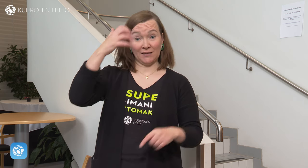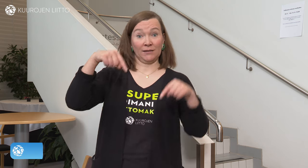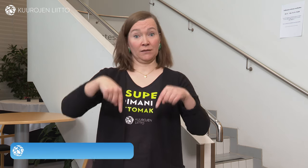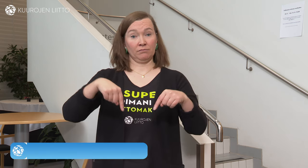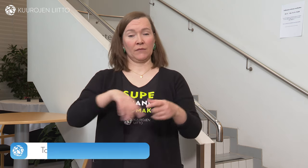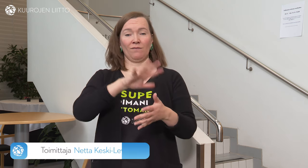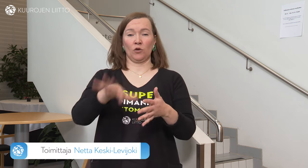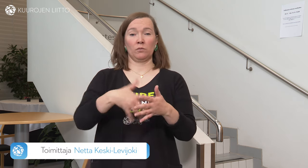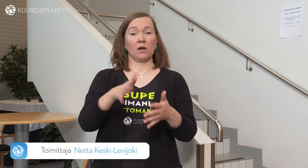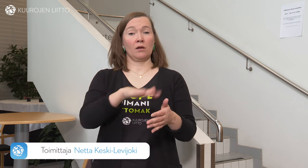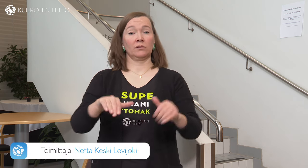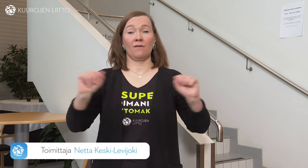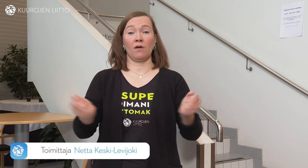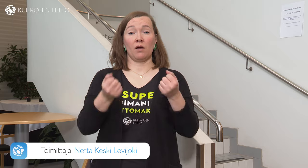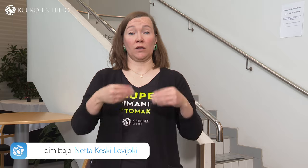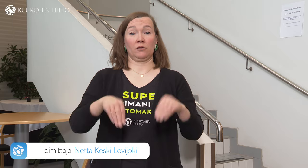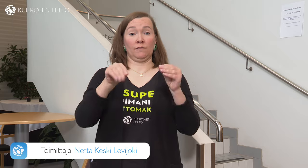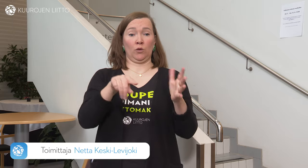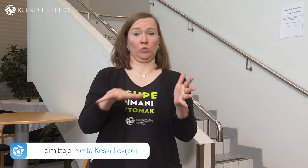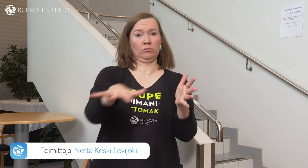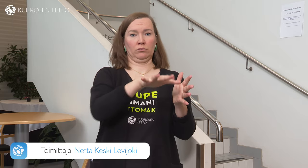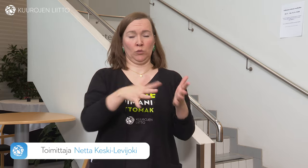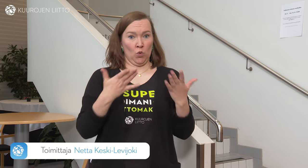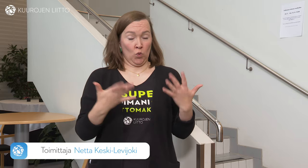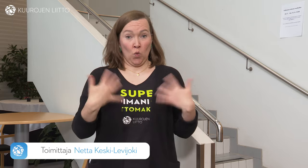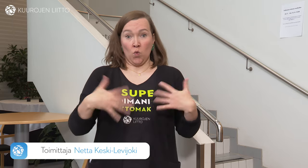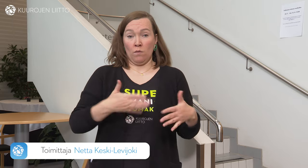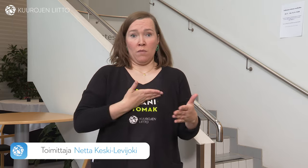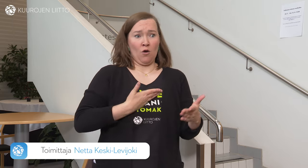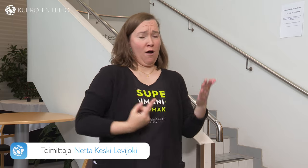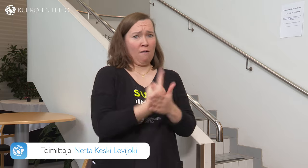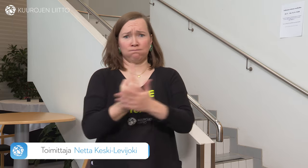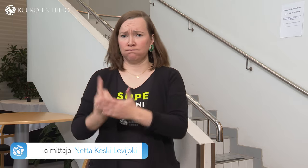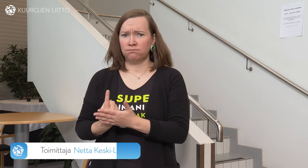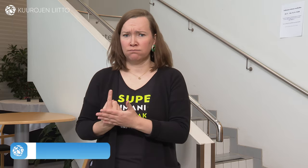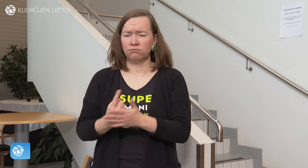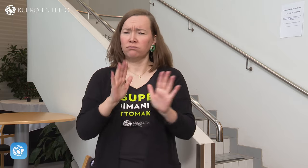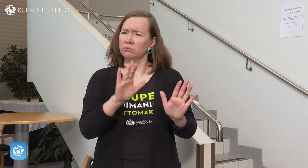Helsingissä on nyt tapahtunut paljon viittomakielisen varhaiskasvatuksen saralla.